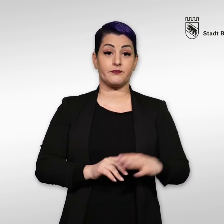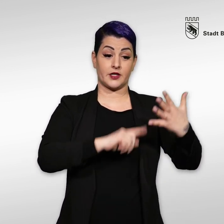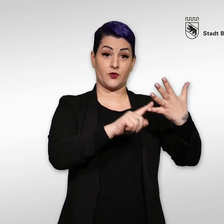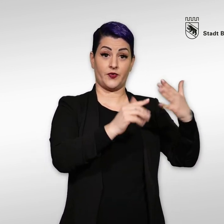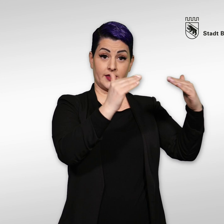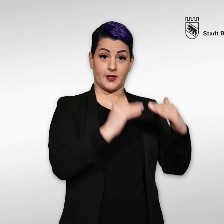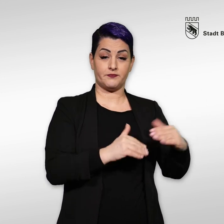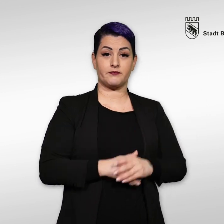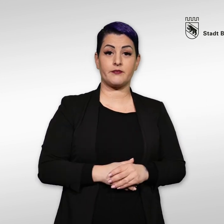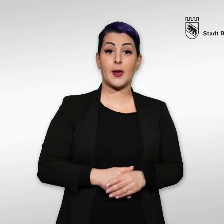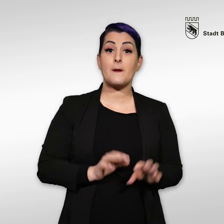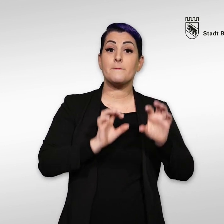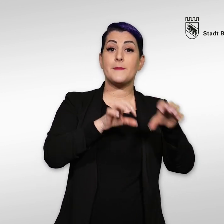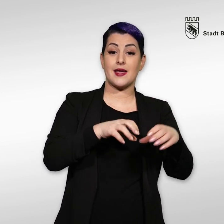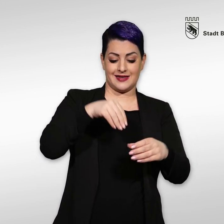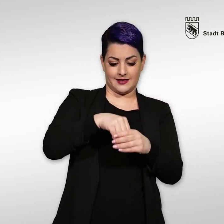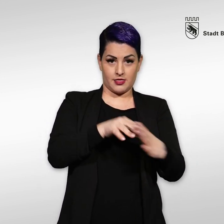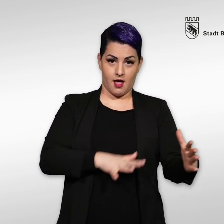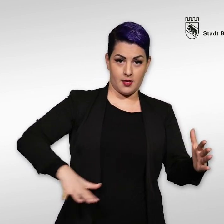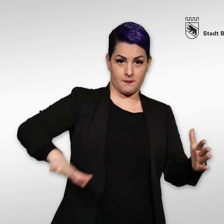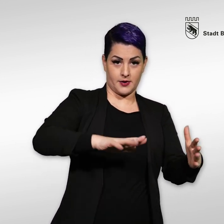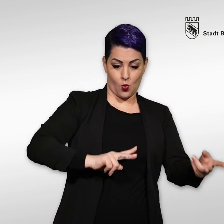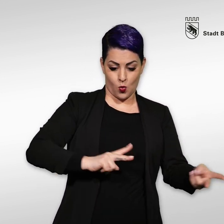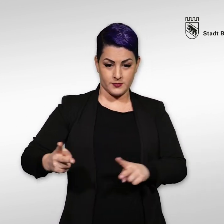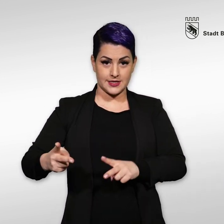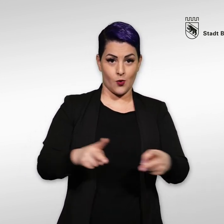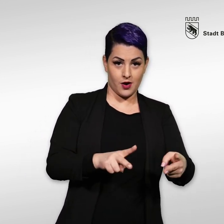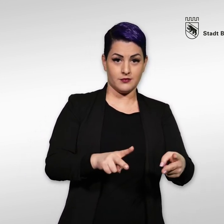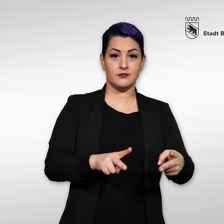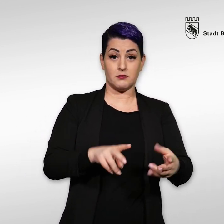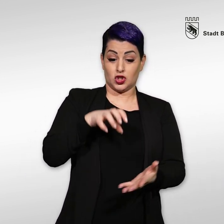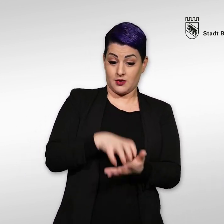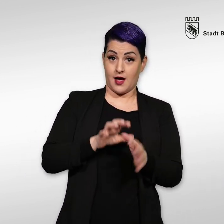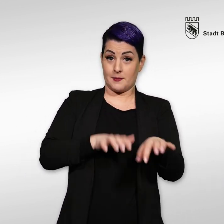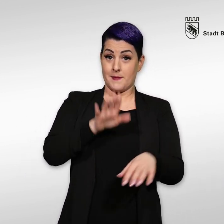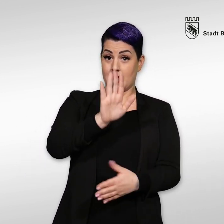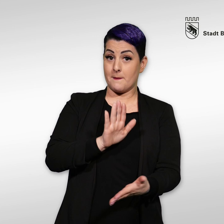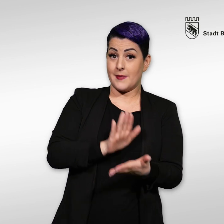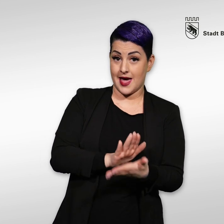Umzug innerhalb von Bern Sie wohnen in der Stadt Bern. Sie ziehen an eine andere Adresse in der Stadt Bern.